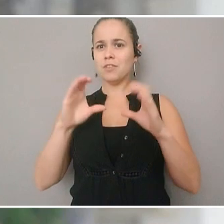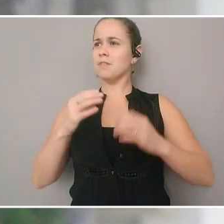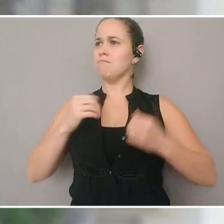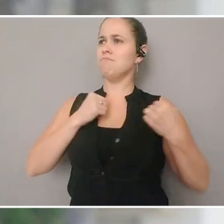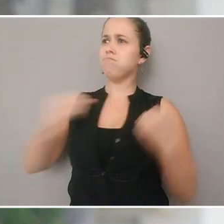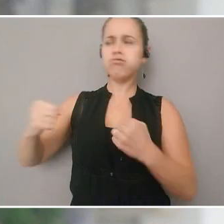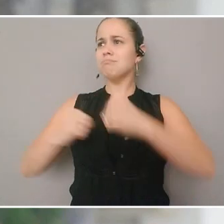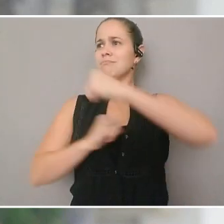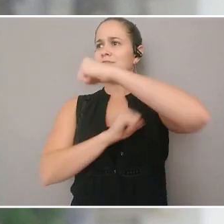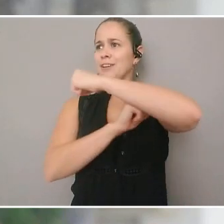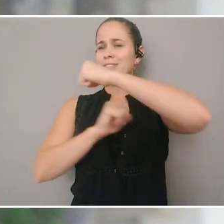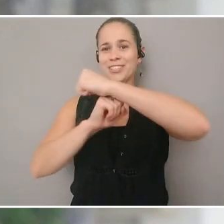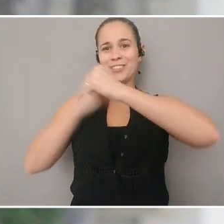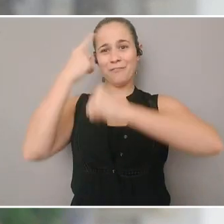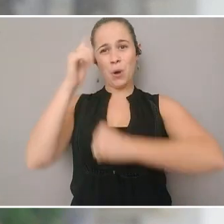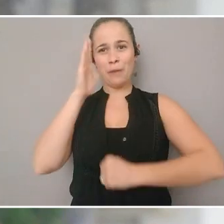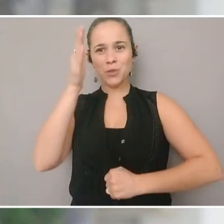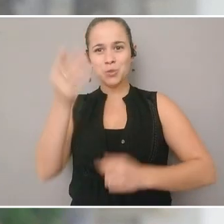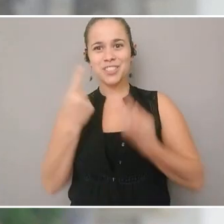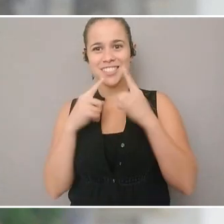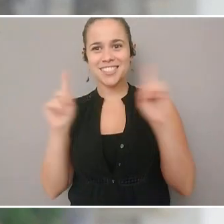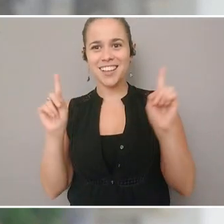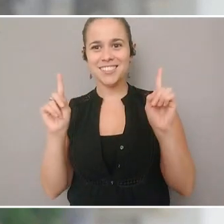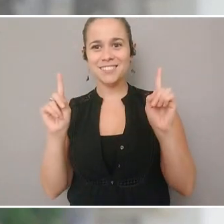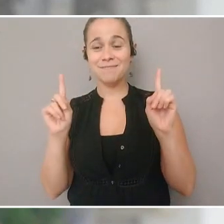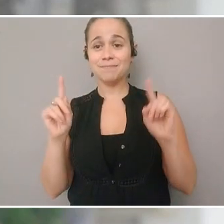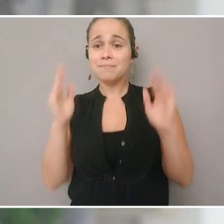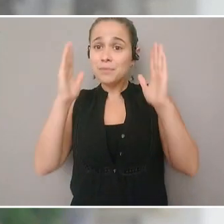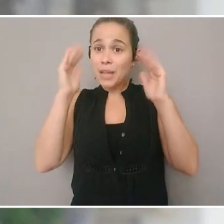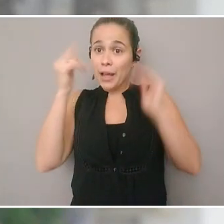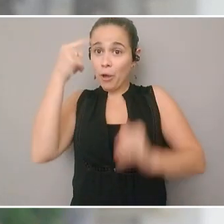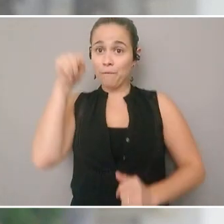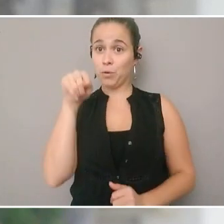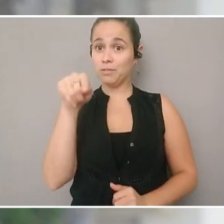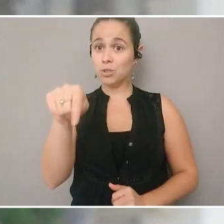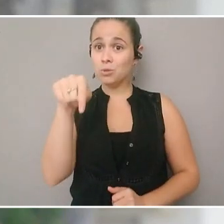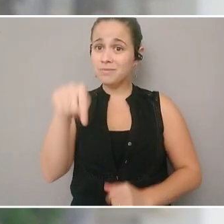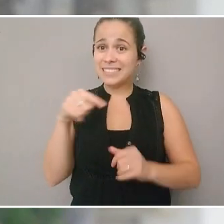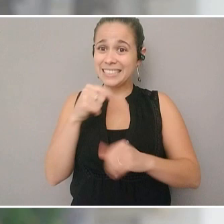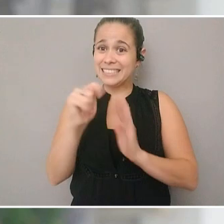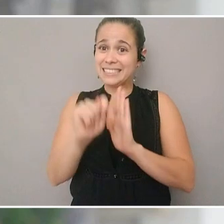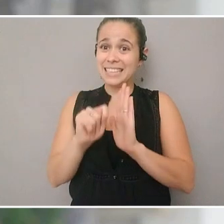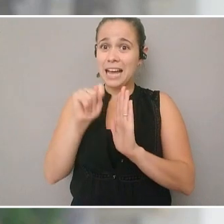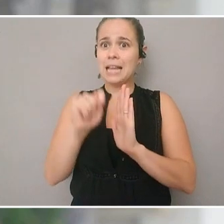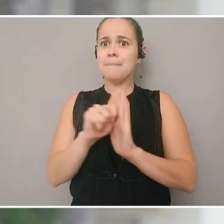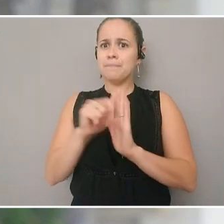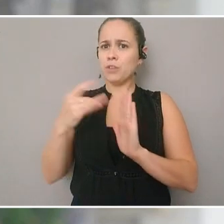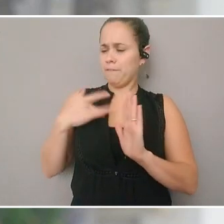éxito. Espero que ahora esten mas